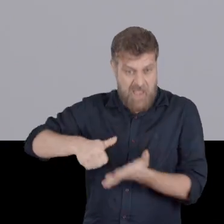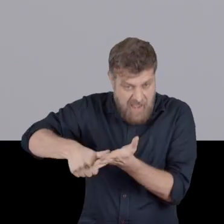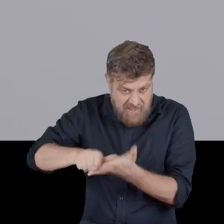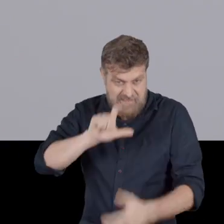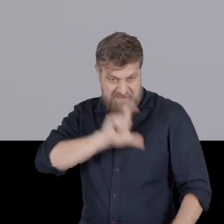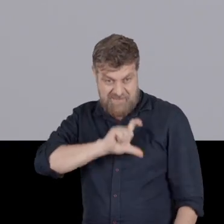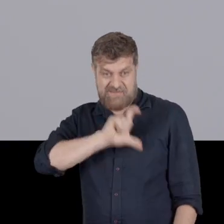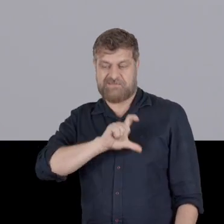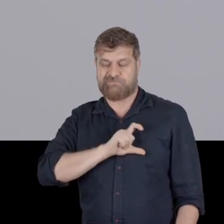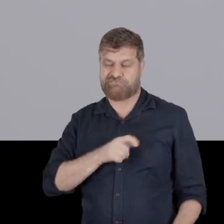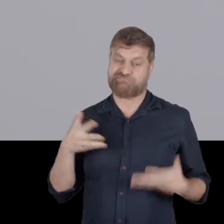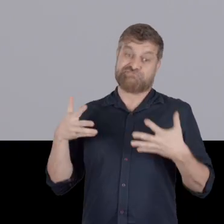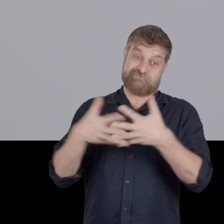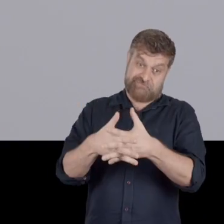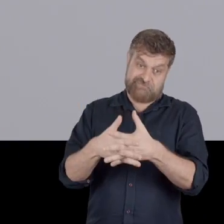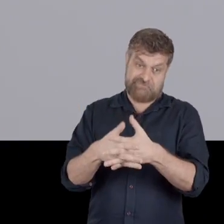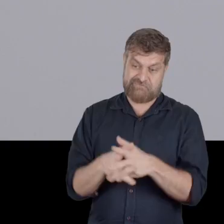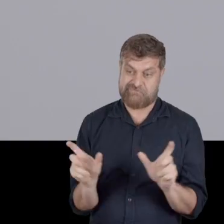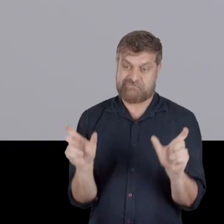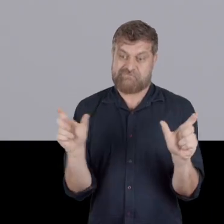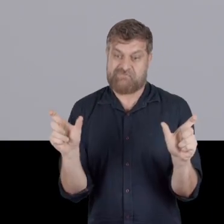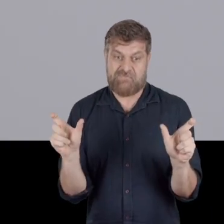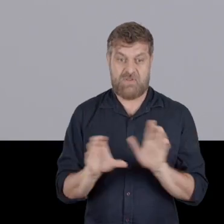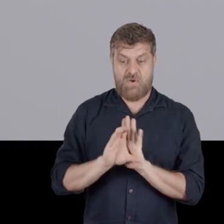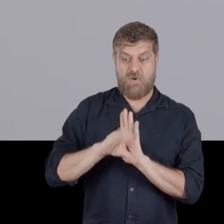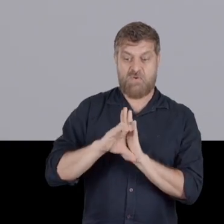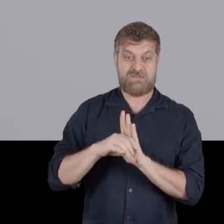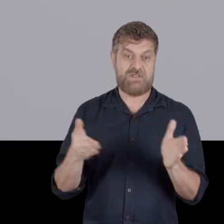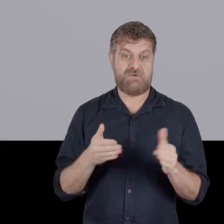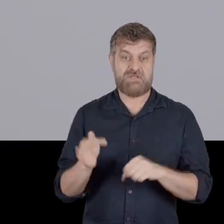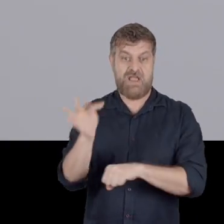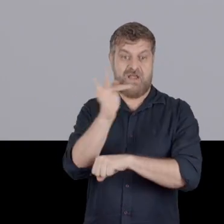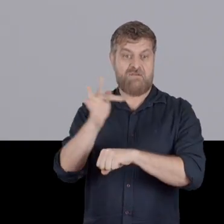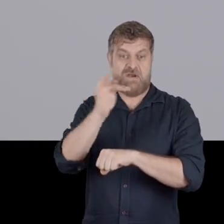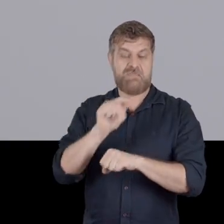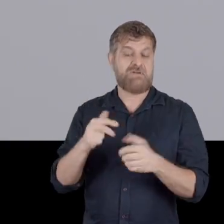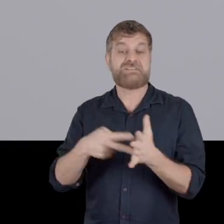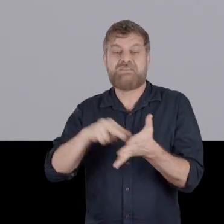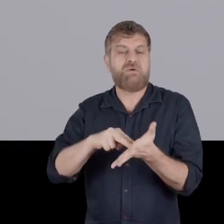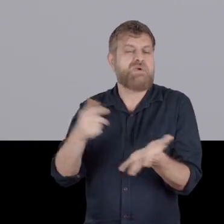Então a identidade ela é muito mais formal, ela é esse papel esse número.